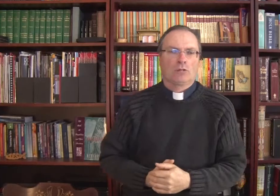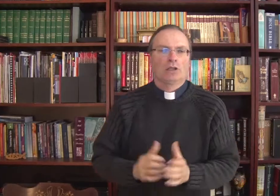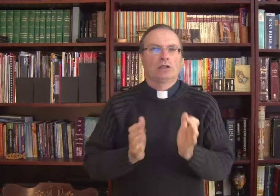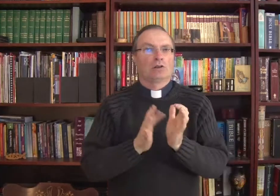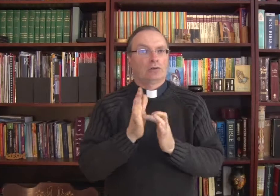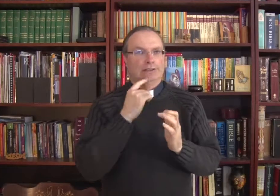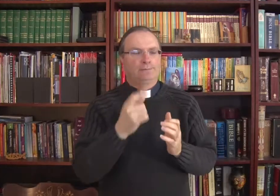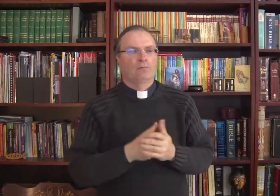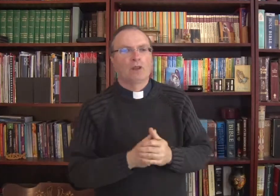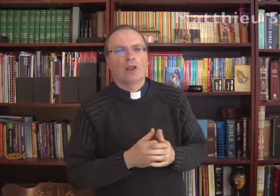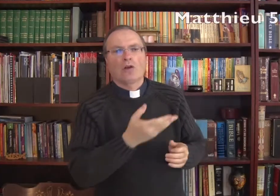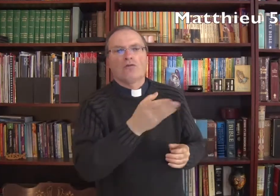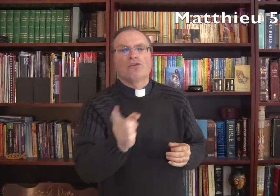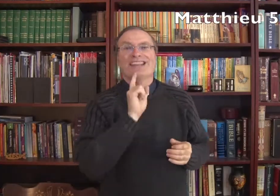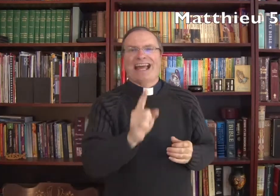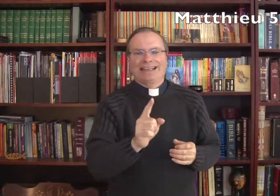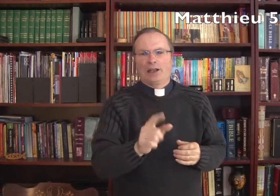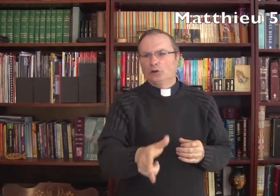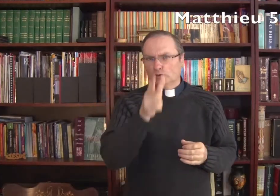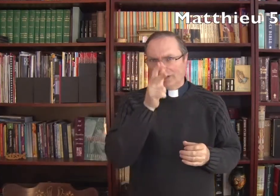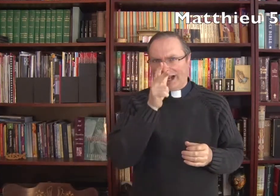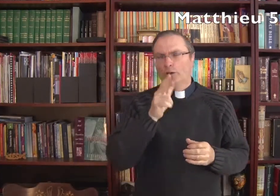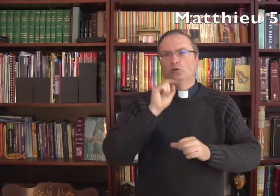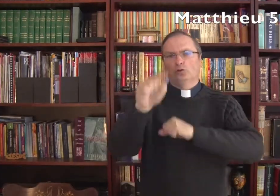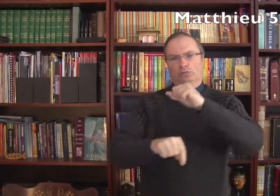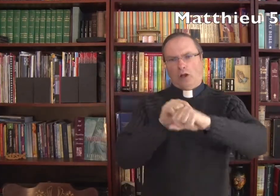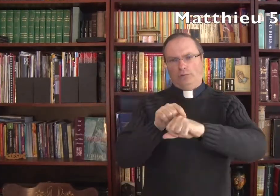Jésus disait: Vous êtes la lumière du monde.